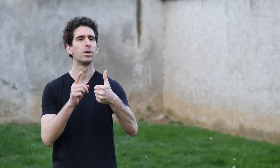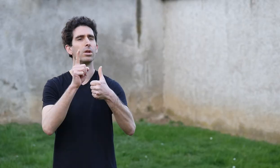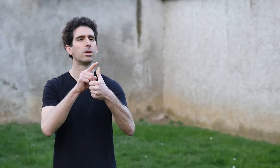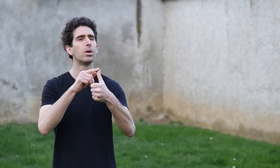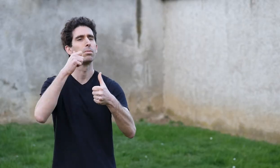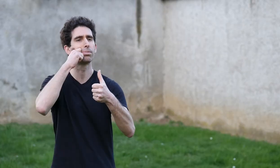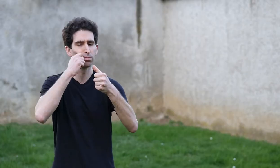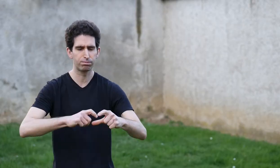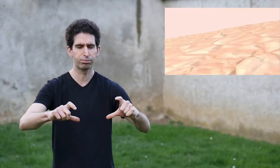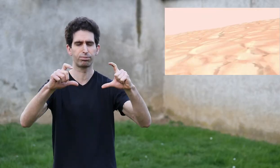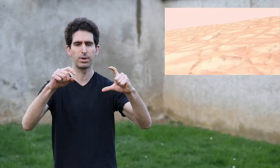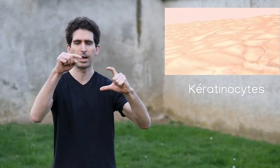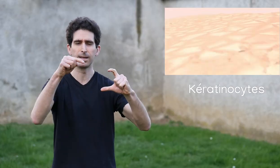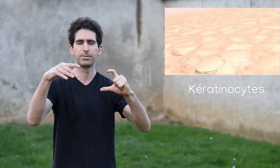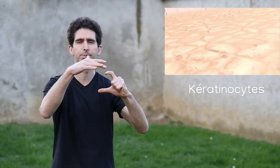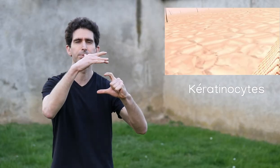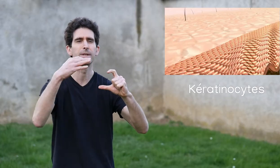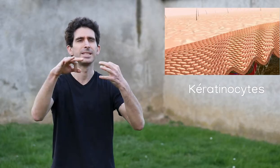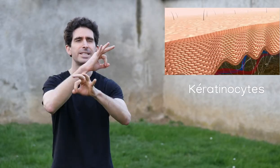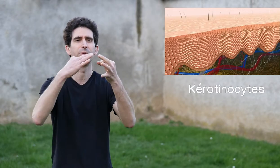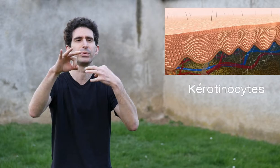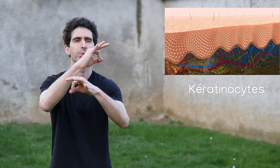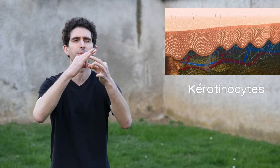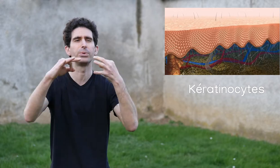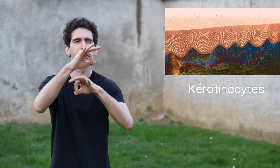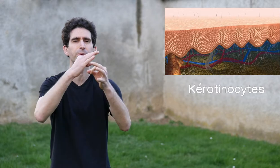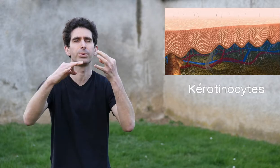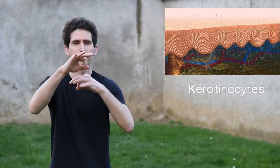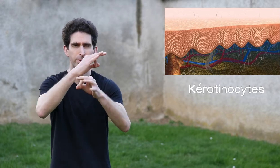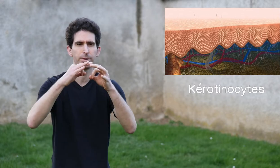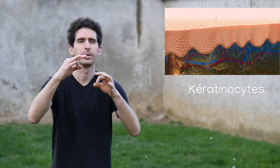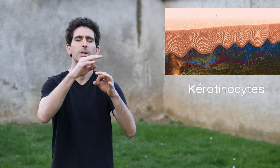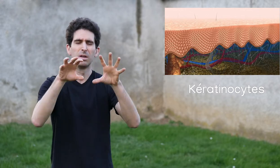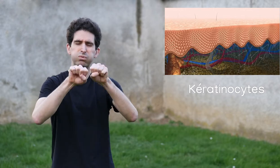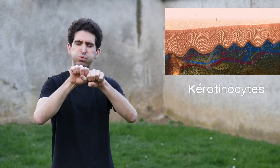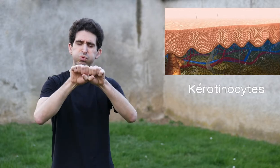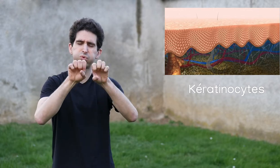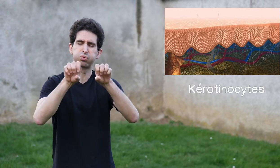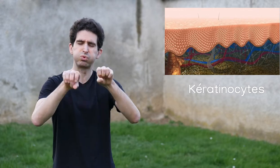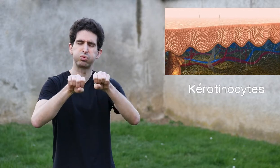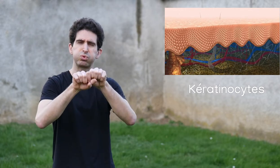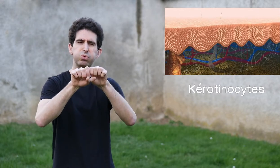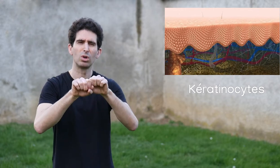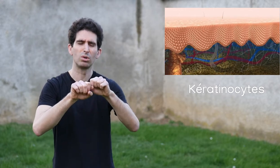Primo, les kératinocytes sont les cellules superficielles de la peau. Ils prolifèrent